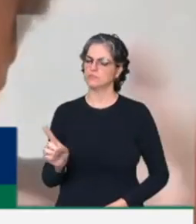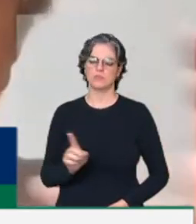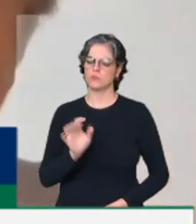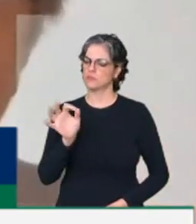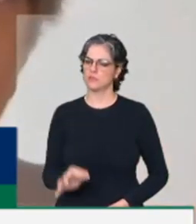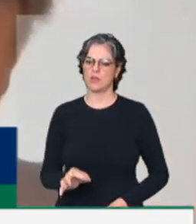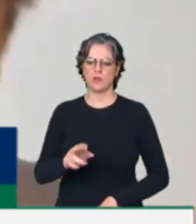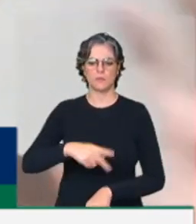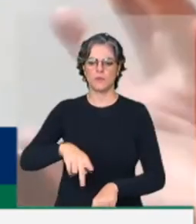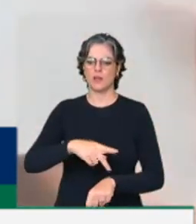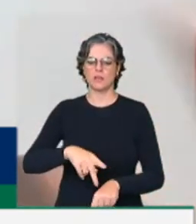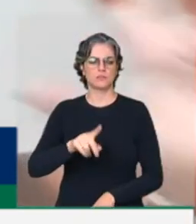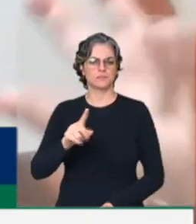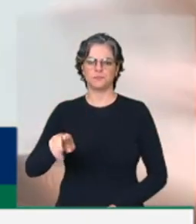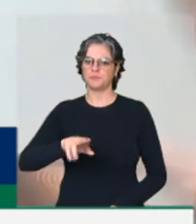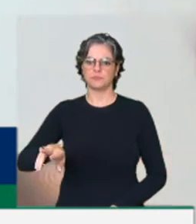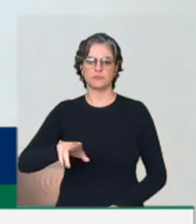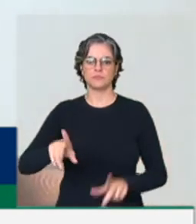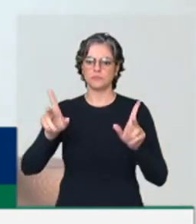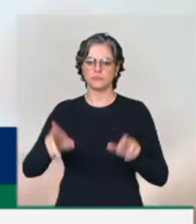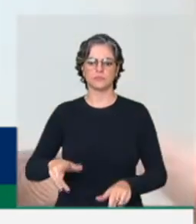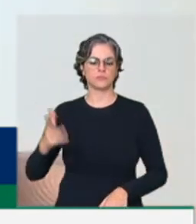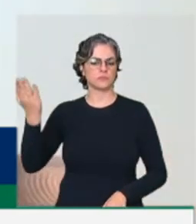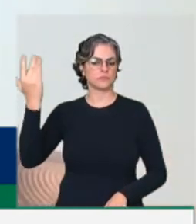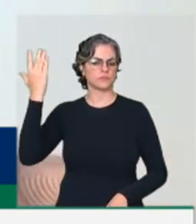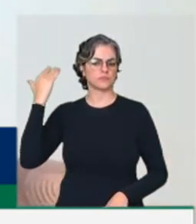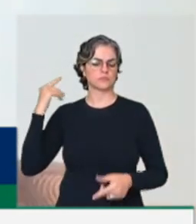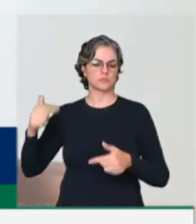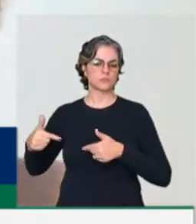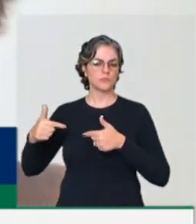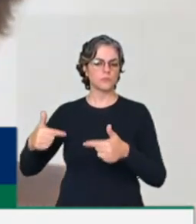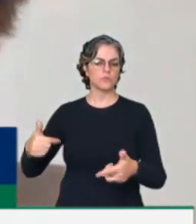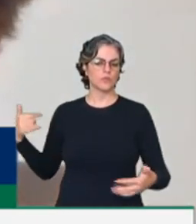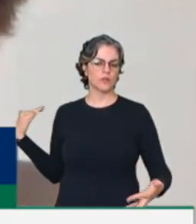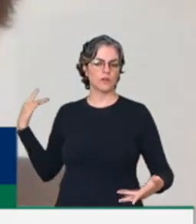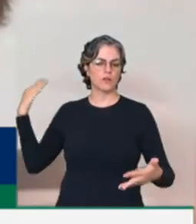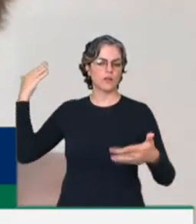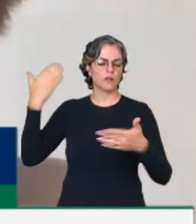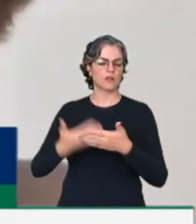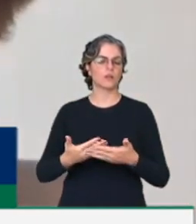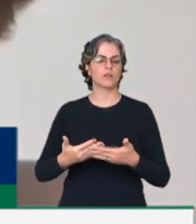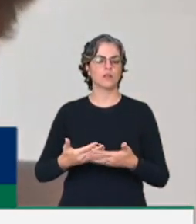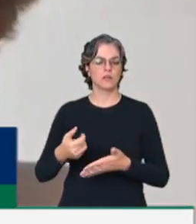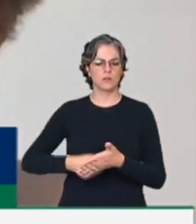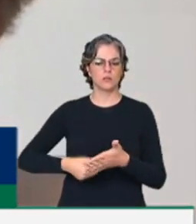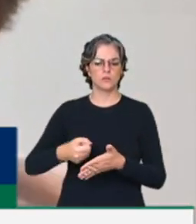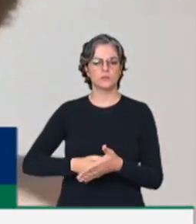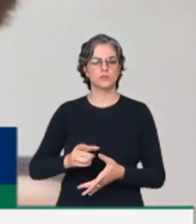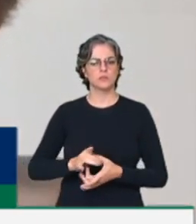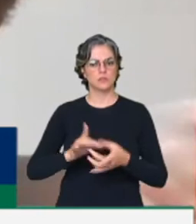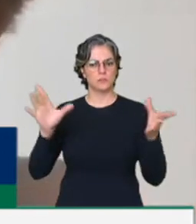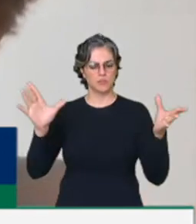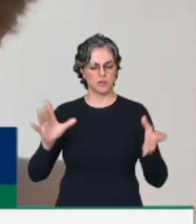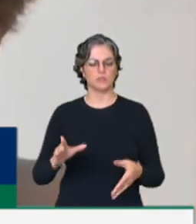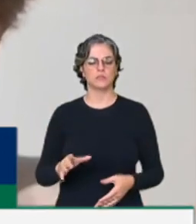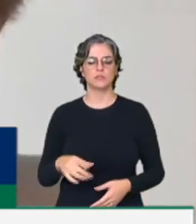NÃO É O PAÍS QUE FOI PENSADO POR ZUMBI, POR DANDARA, POR TANTOS QUE CONSTRUÍRAM OS VENTOS DA LIBERDADE. ESSES VENTOS QUE NOS FALTAM. FALTA VENTO PRA